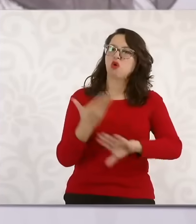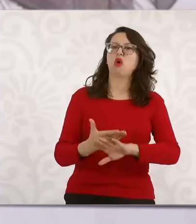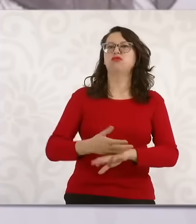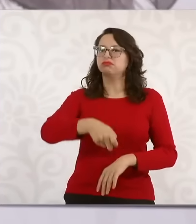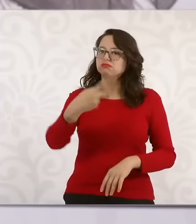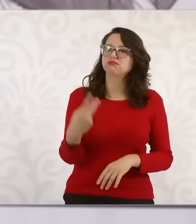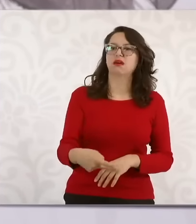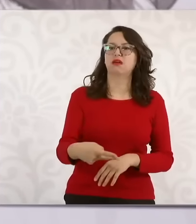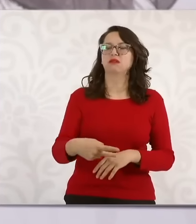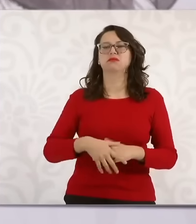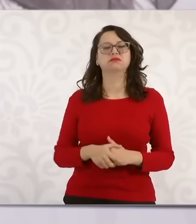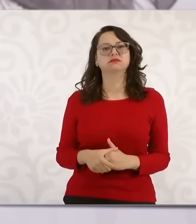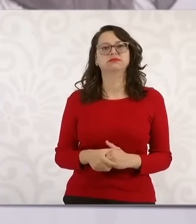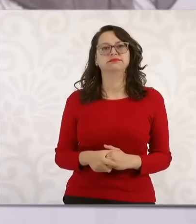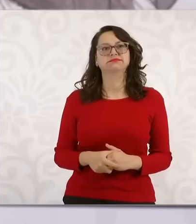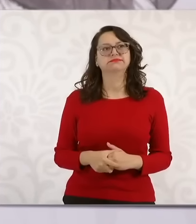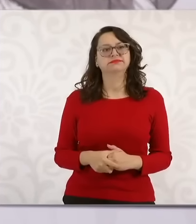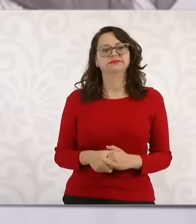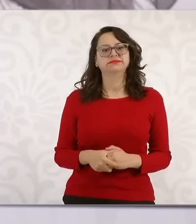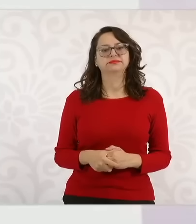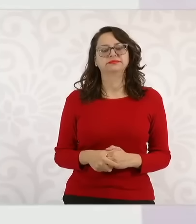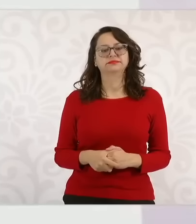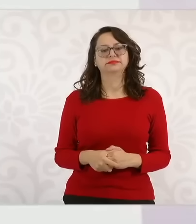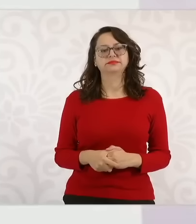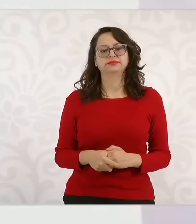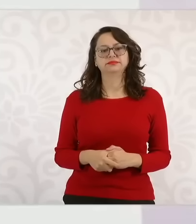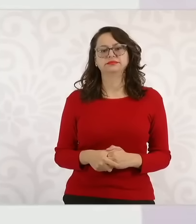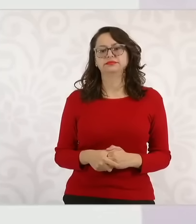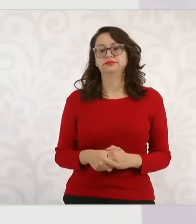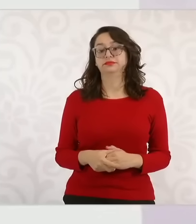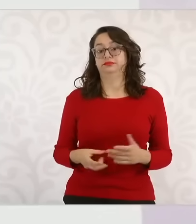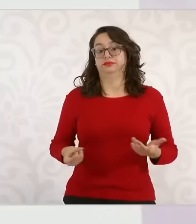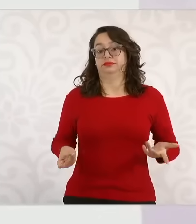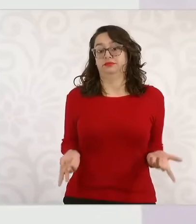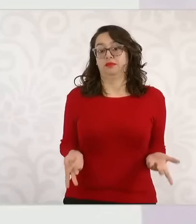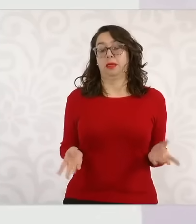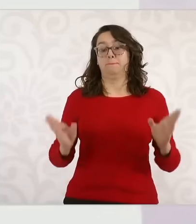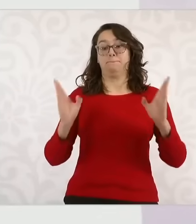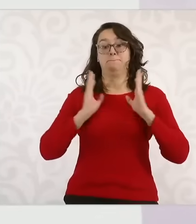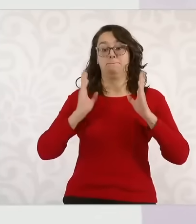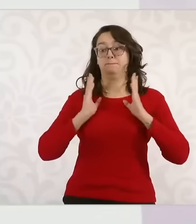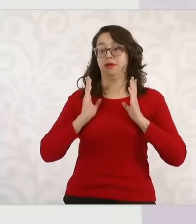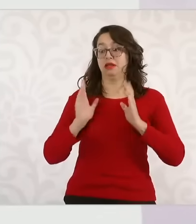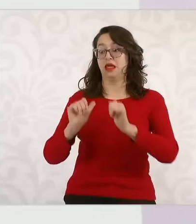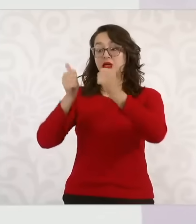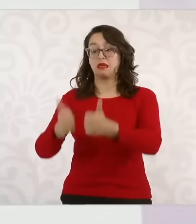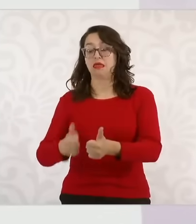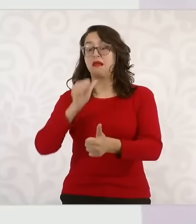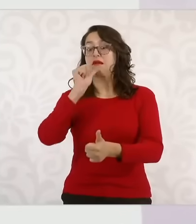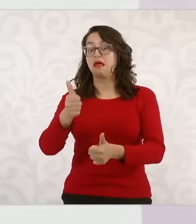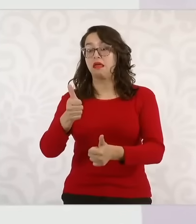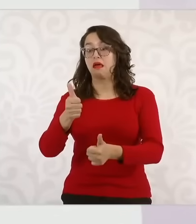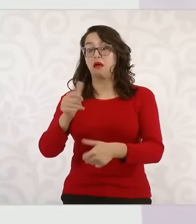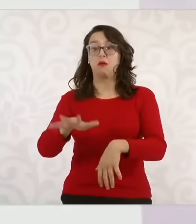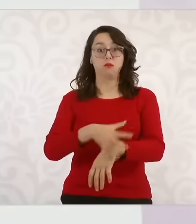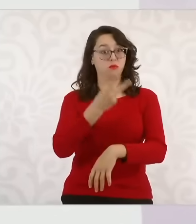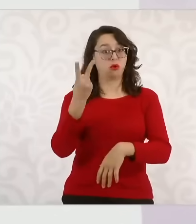Y querer decir que no había invasión porque no se quedaron las tropas de Estados Unidos en el país,